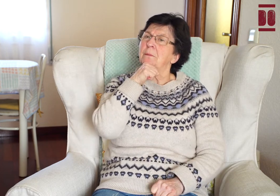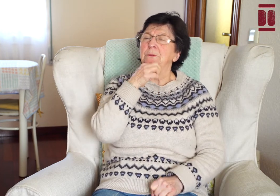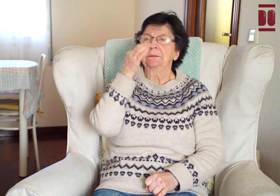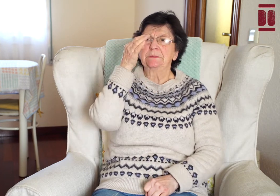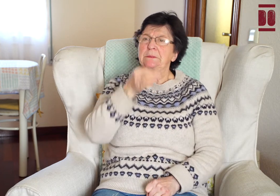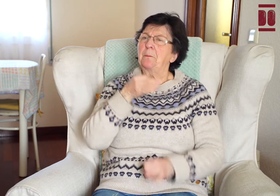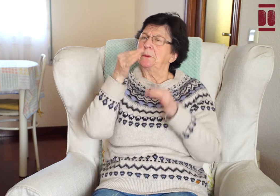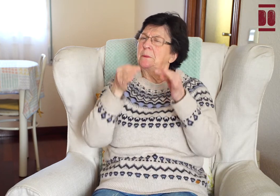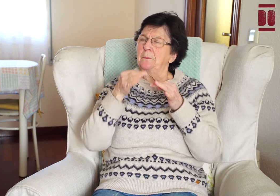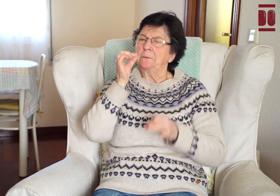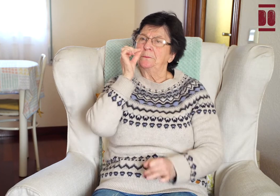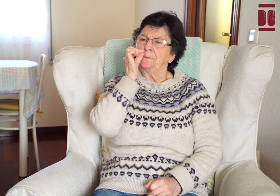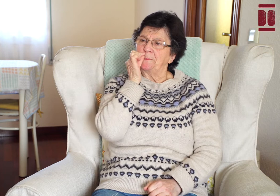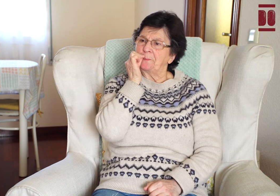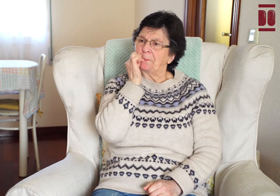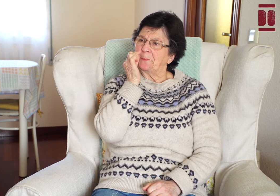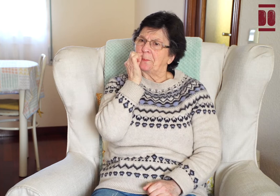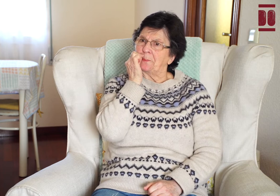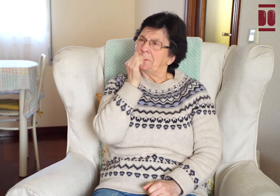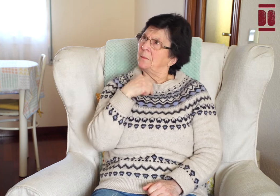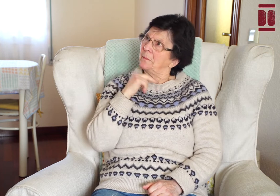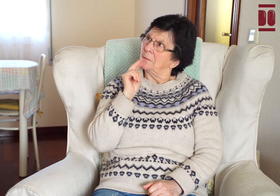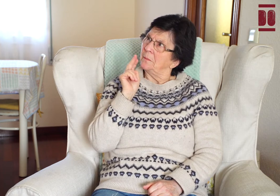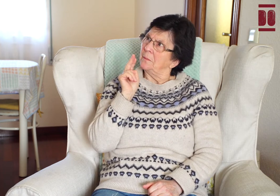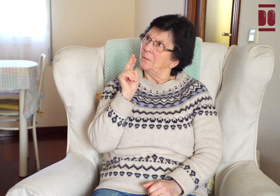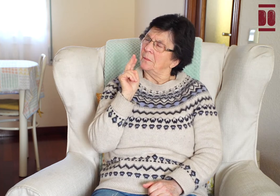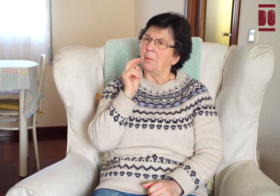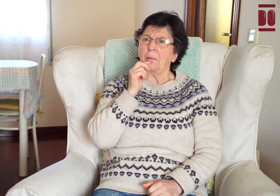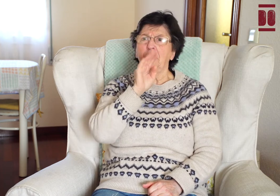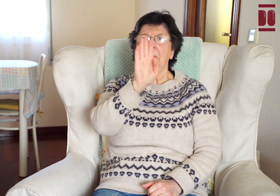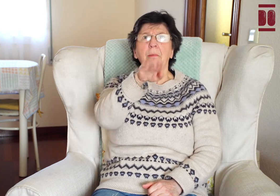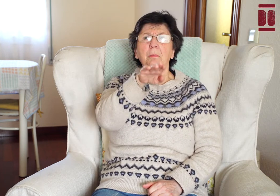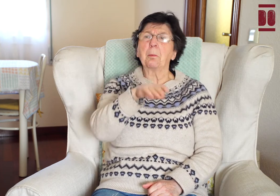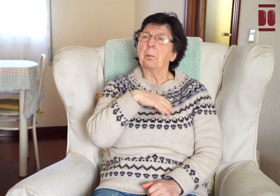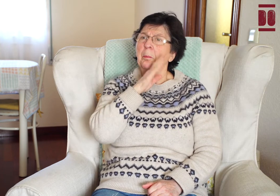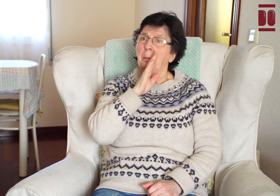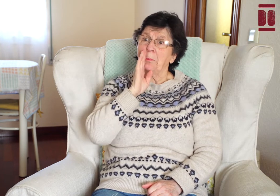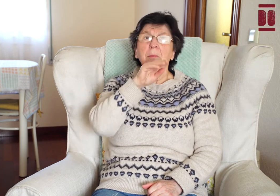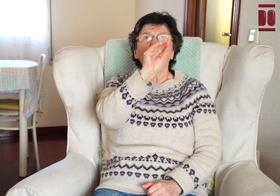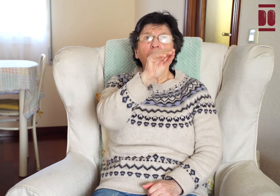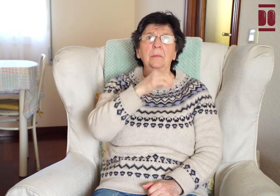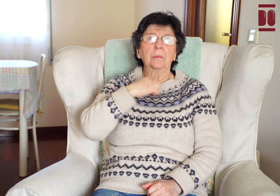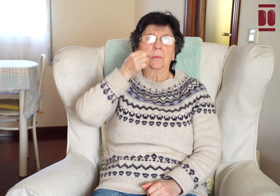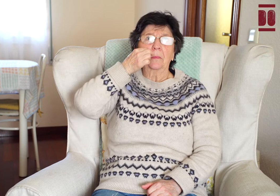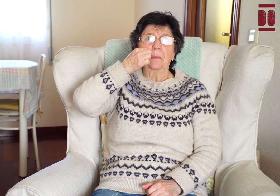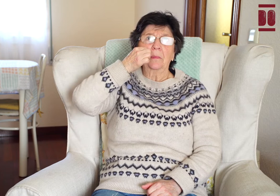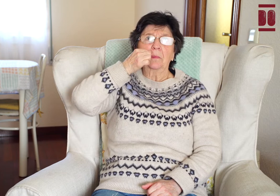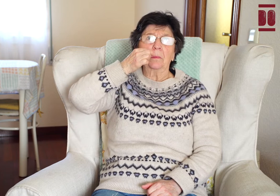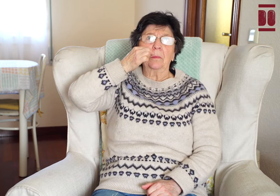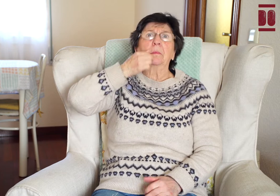Recuerdo como siempre observaba a mi abuela enroscándose el bigote. Entonces preguntaba a mi madre: "¿Dónde está la abuela?", haciendo el signo de enroscarme la barba.